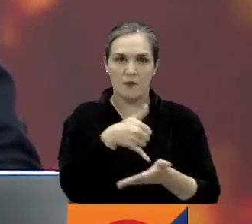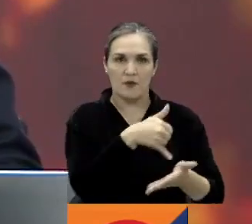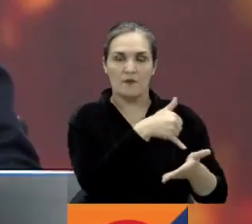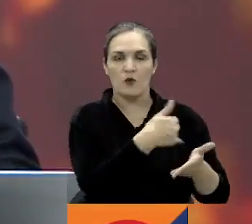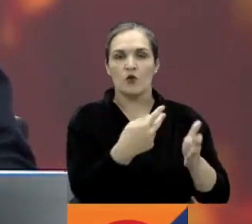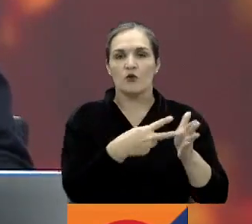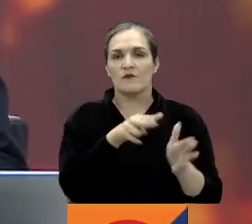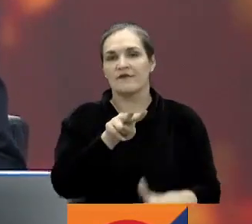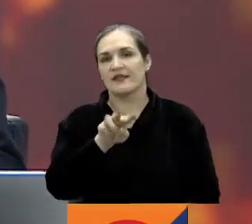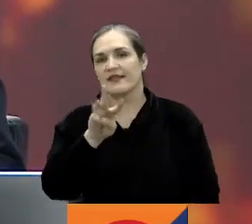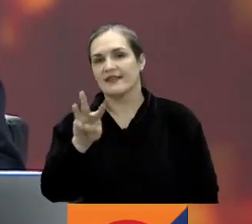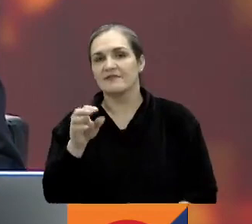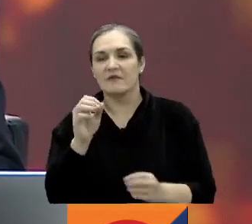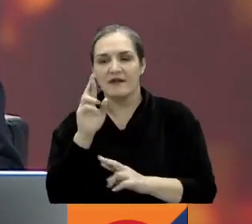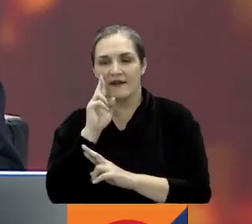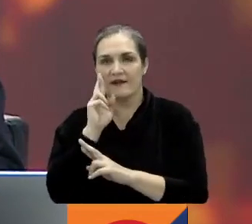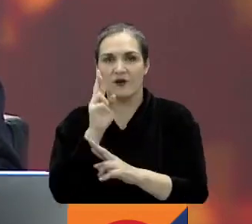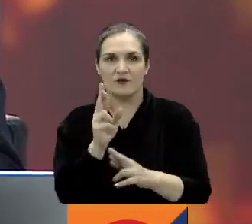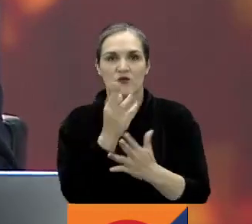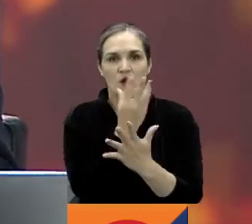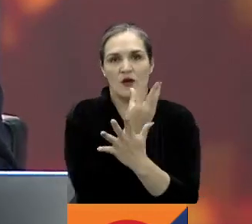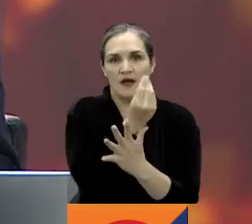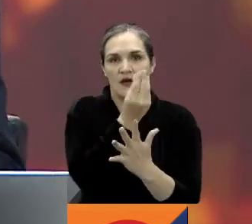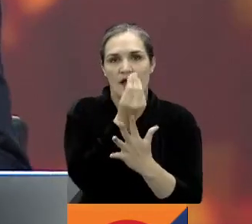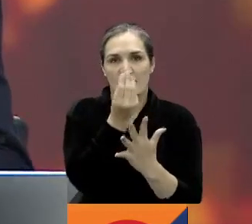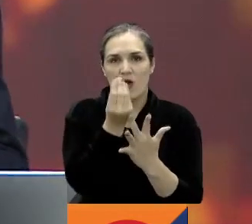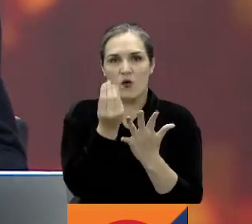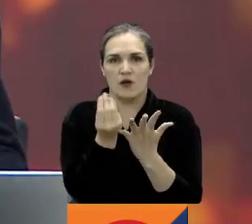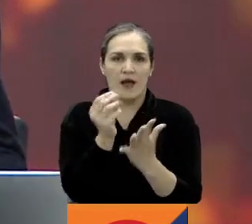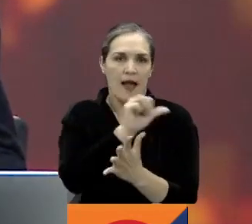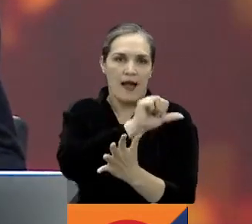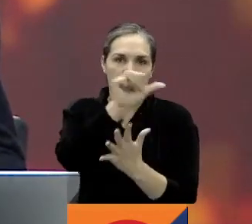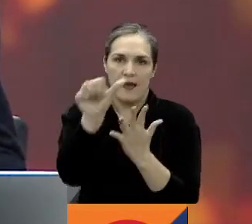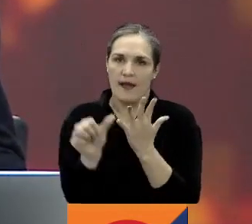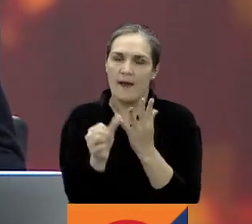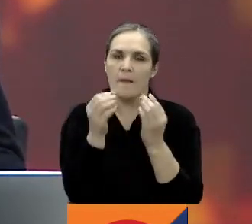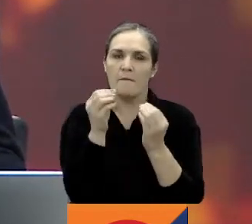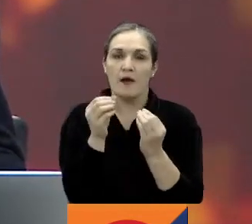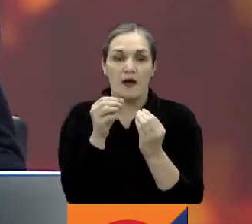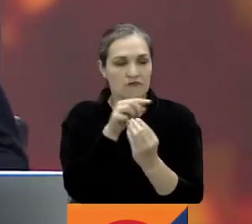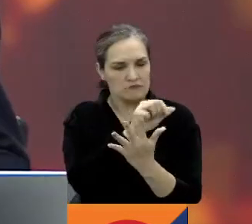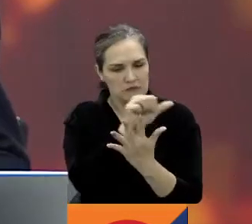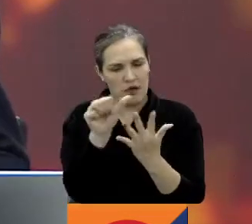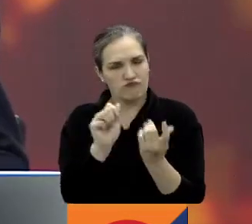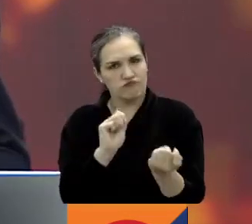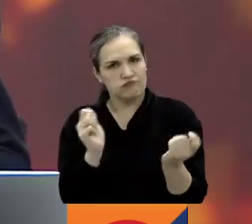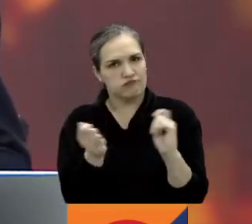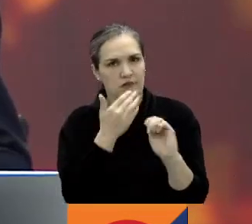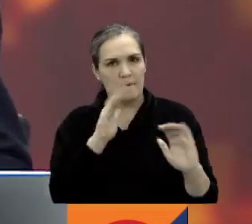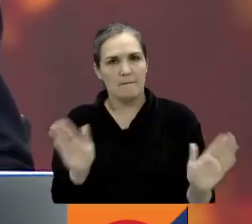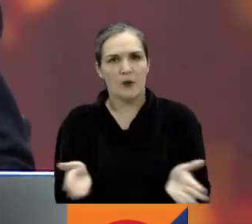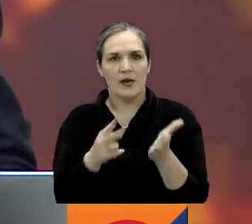EN FLAGRANCIA.